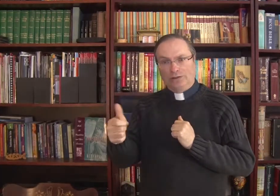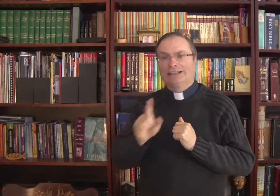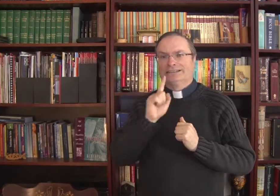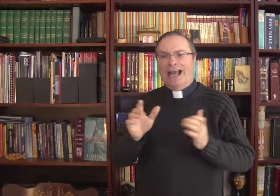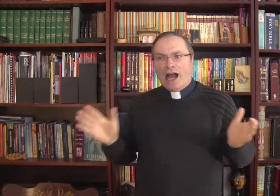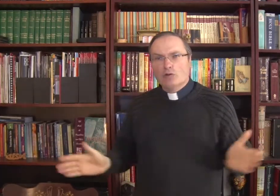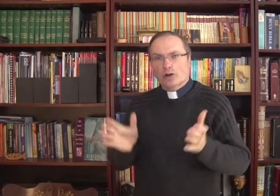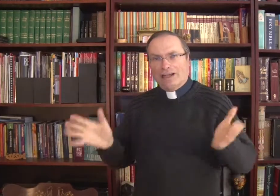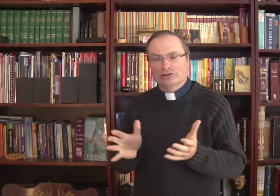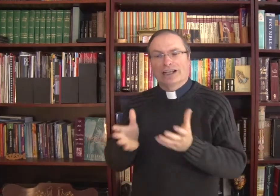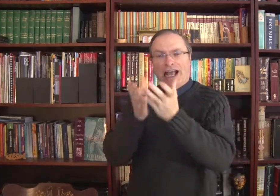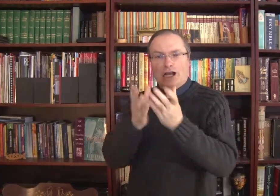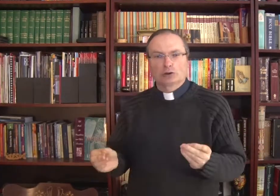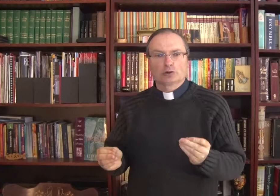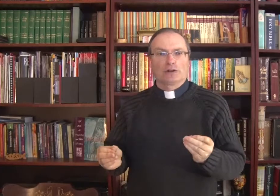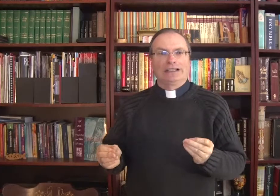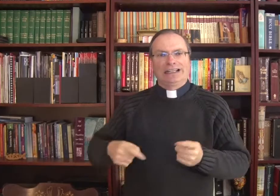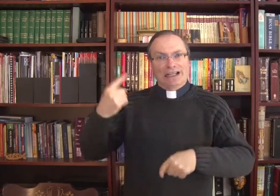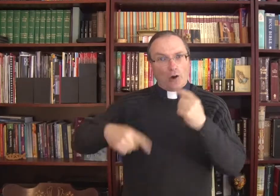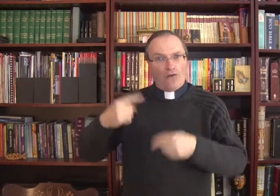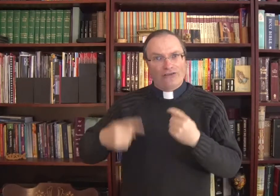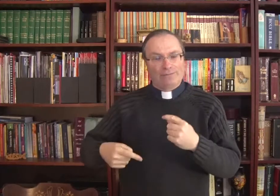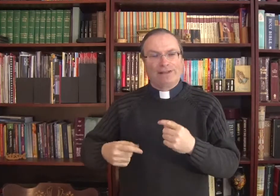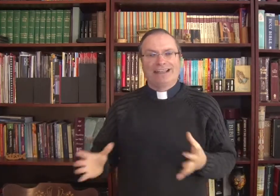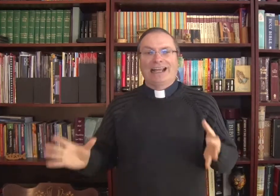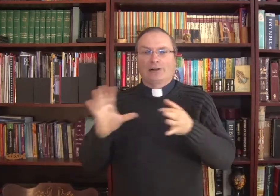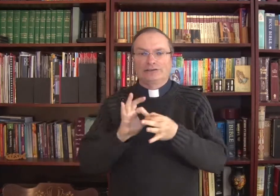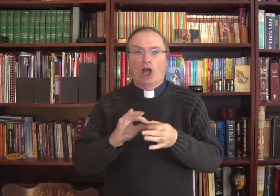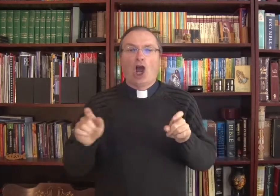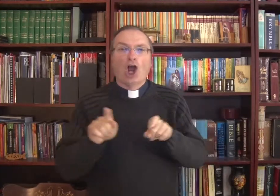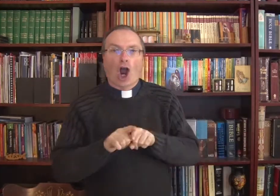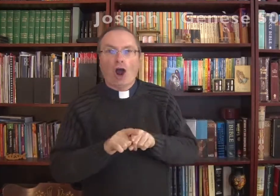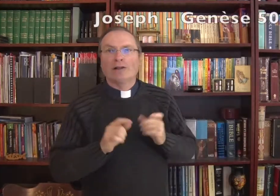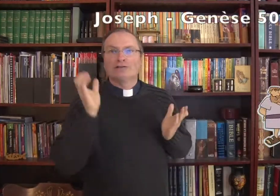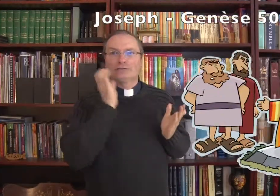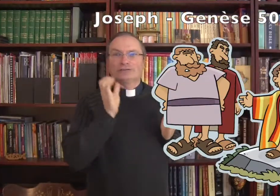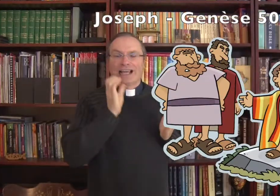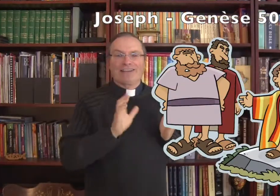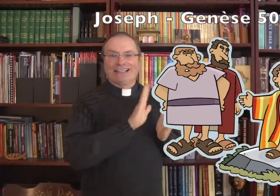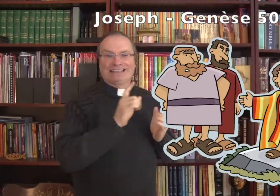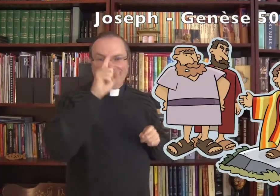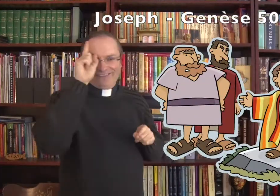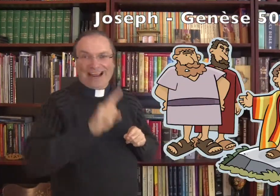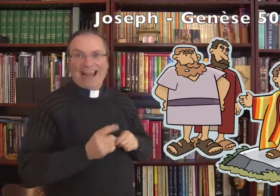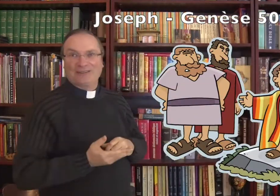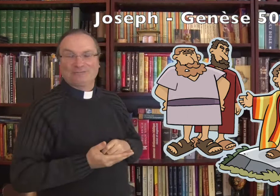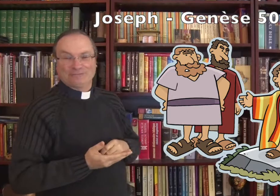C’est encourager à résoudre les conflits et la réconciliation comme Joseph et ses frères.